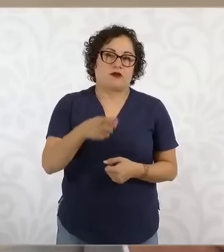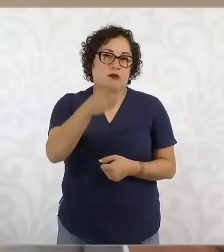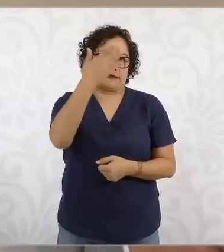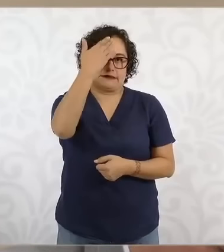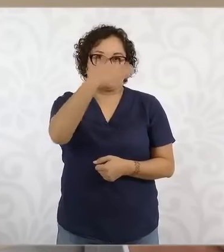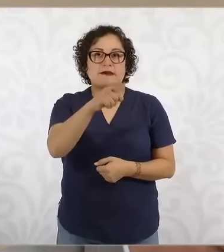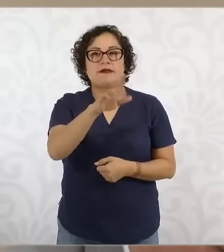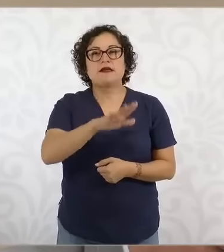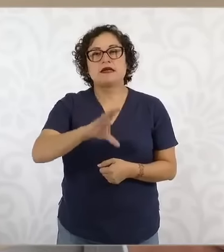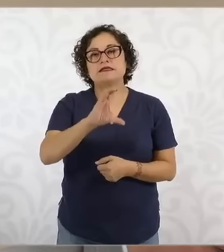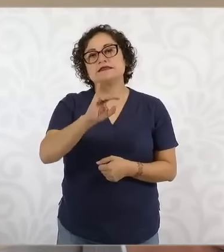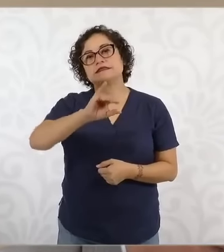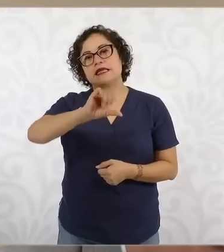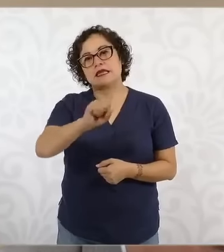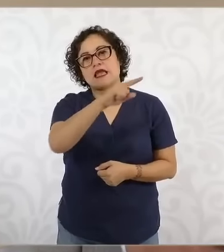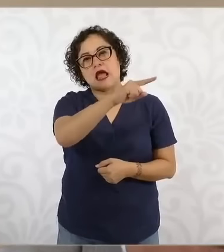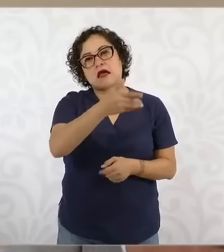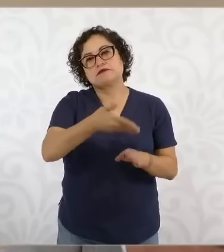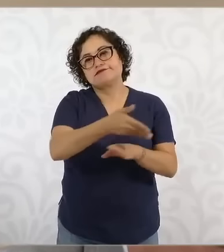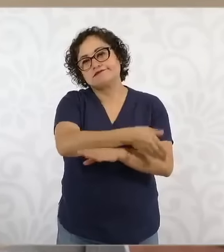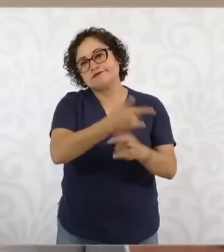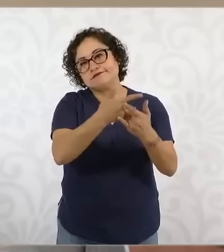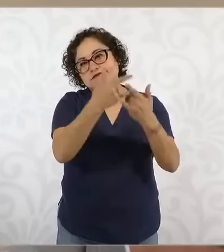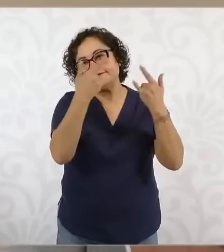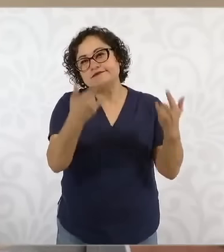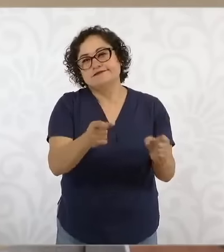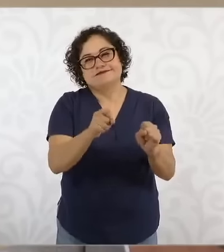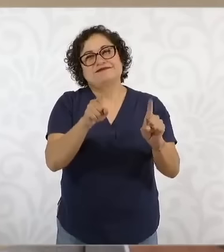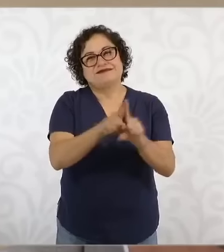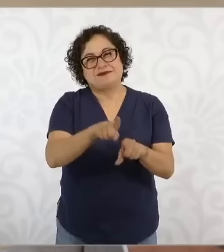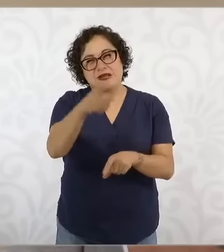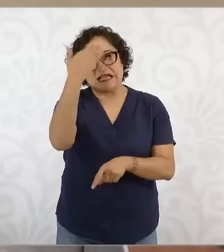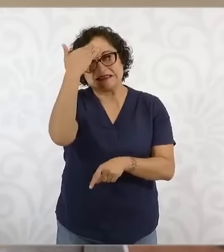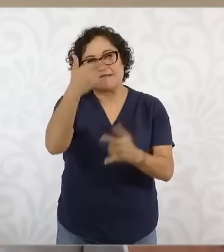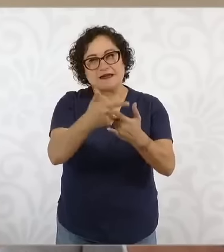su historia y todos sabemos la historia de los golpes de estado en Chile, en Argentina,